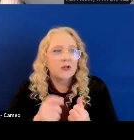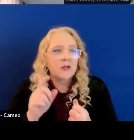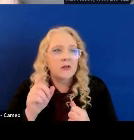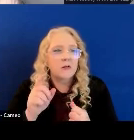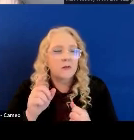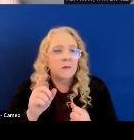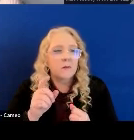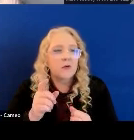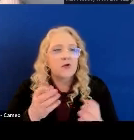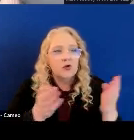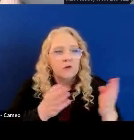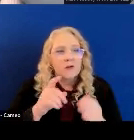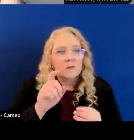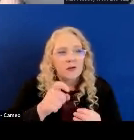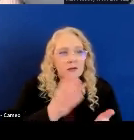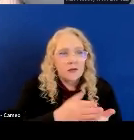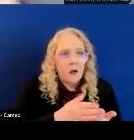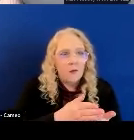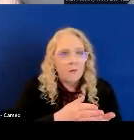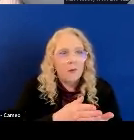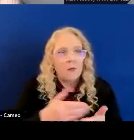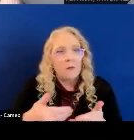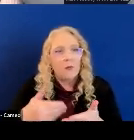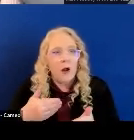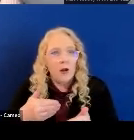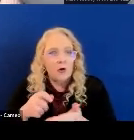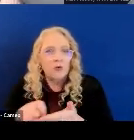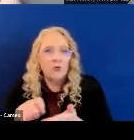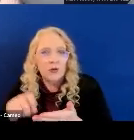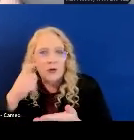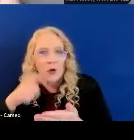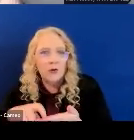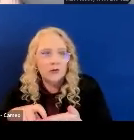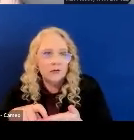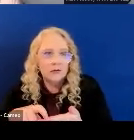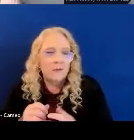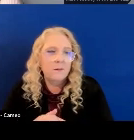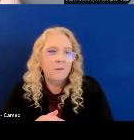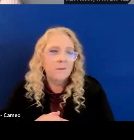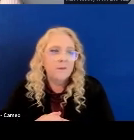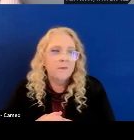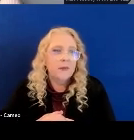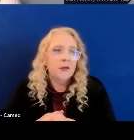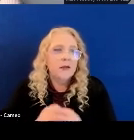antes de dejar de proveer dichos servicios